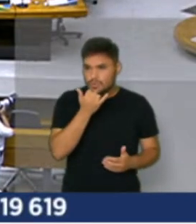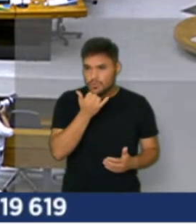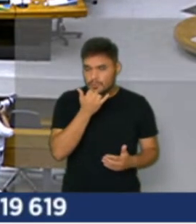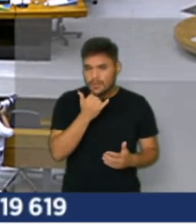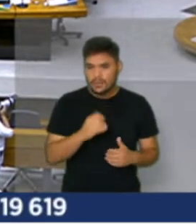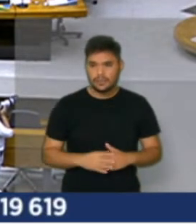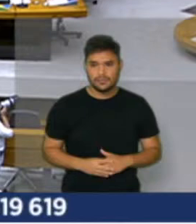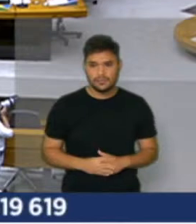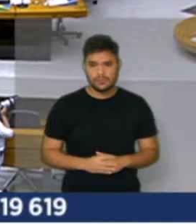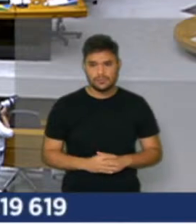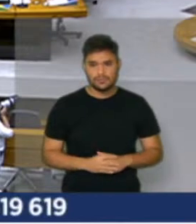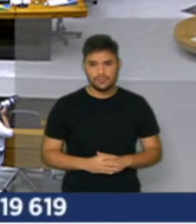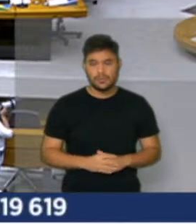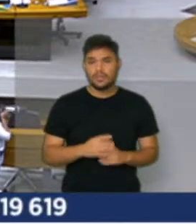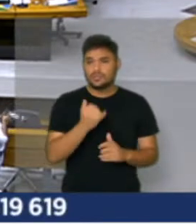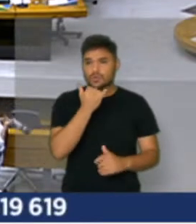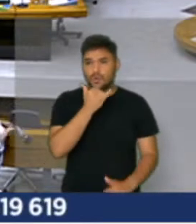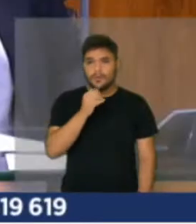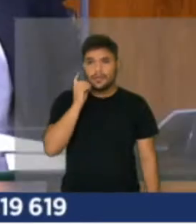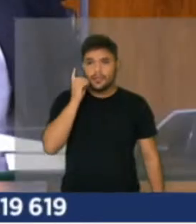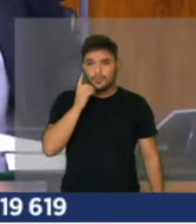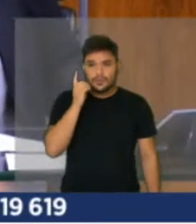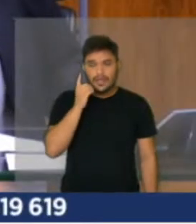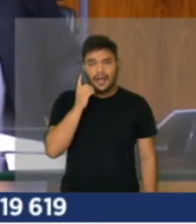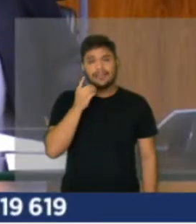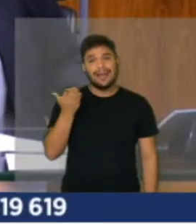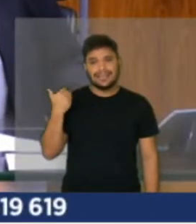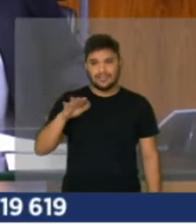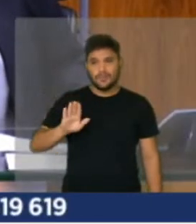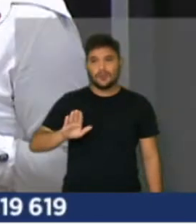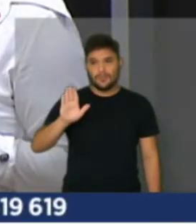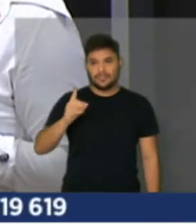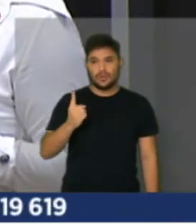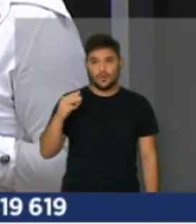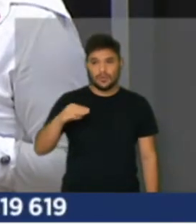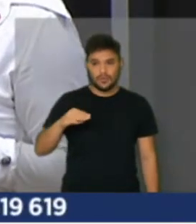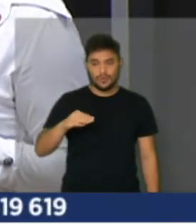PERDÃO, PERDÃO... PERDÃO DEPUTADA JOYCE EU HAVIA PROMETIDO UM MINUTO, DEPUTADA